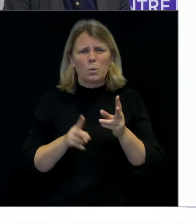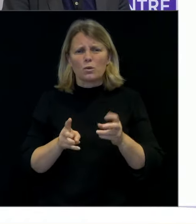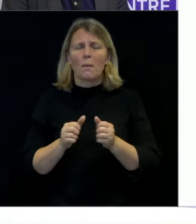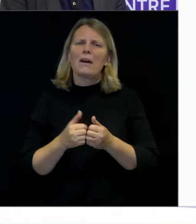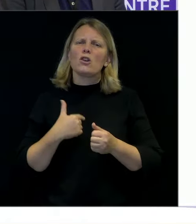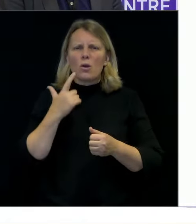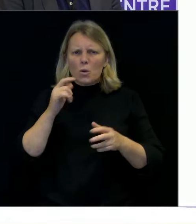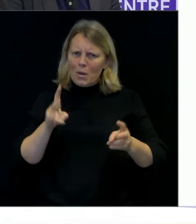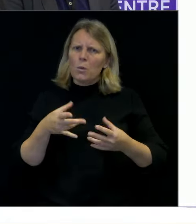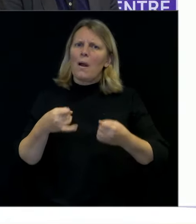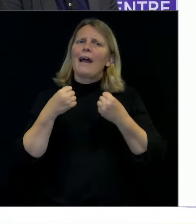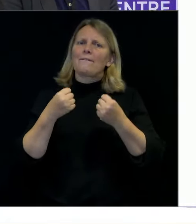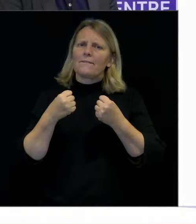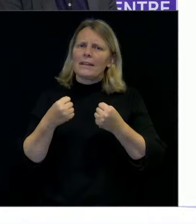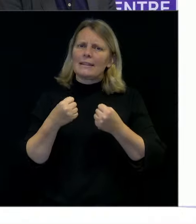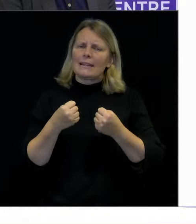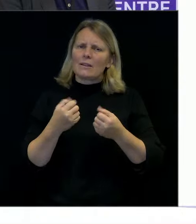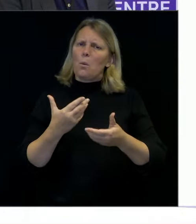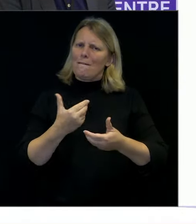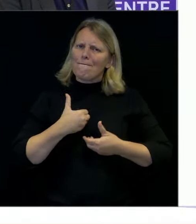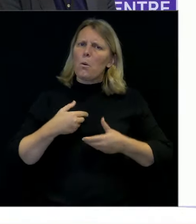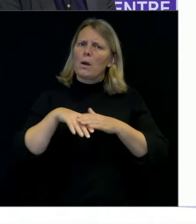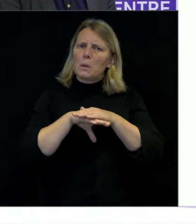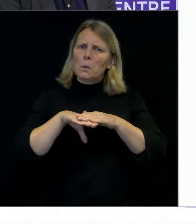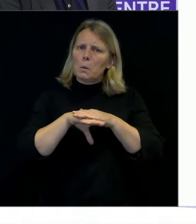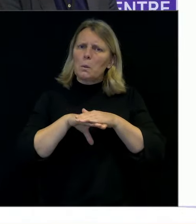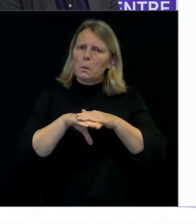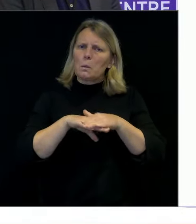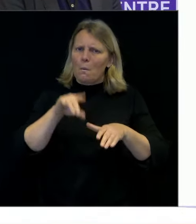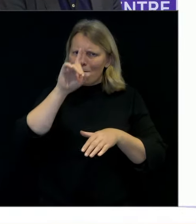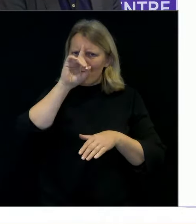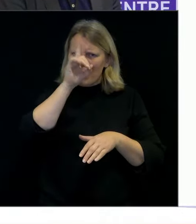Jag tror det är ändå viktigt att bottna i legaldefinitionerna.